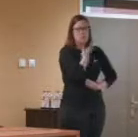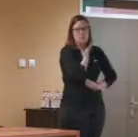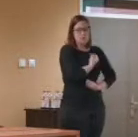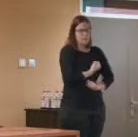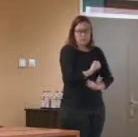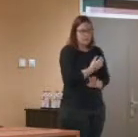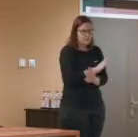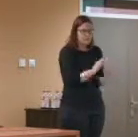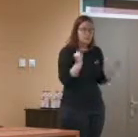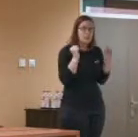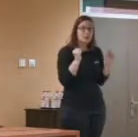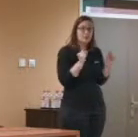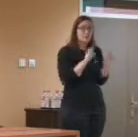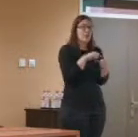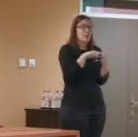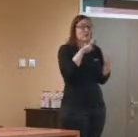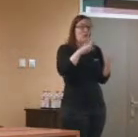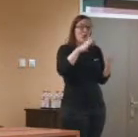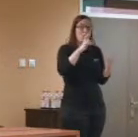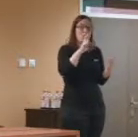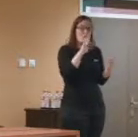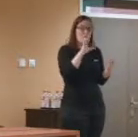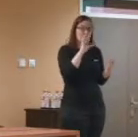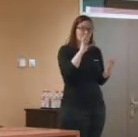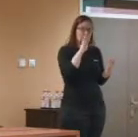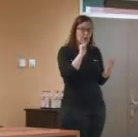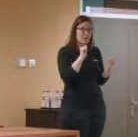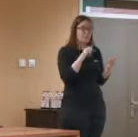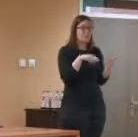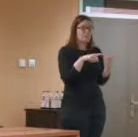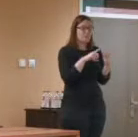Cuesta sí que tienes razón, Esteban Cuesta, que está acusado de haber robado